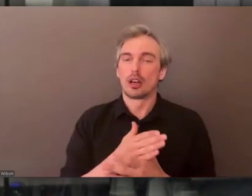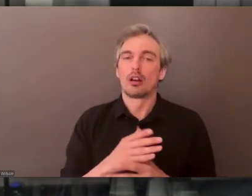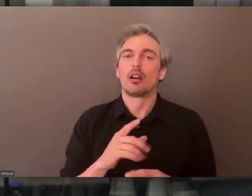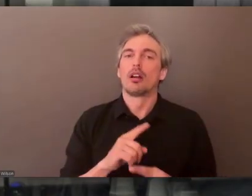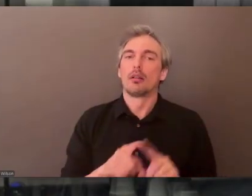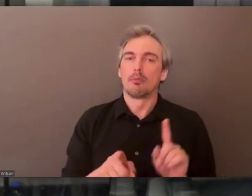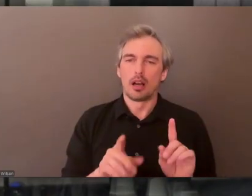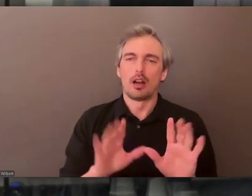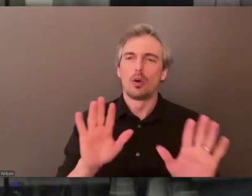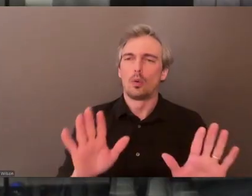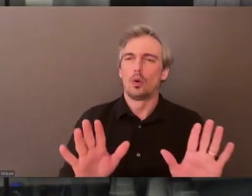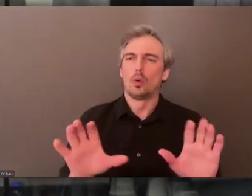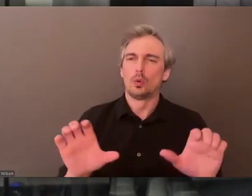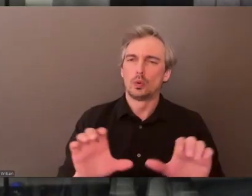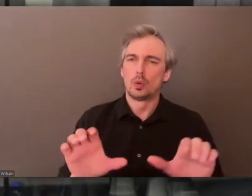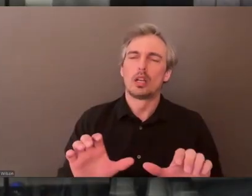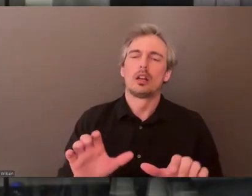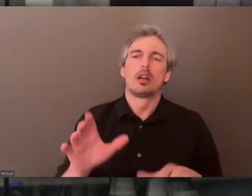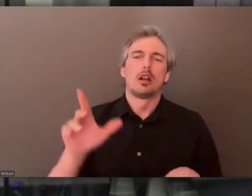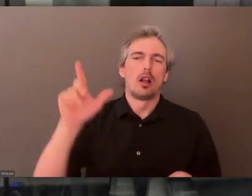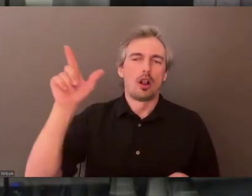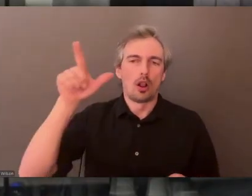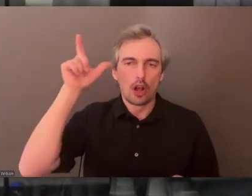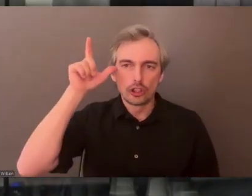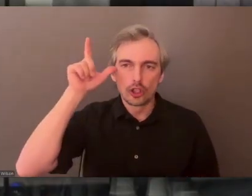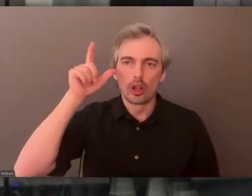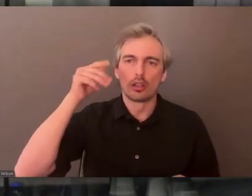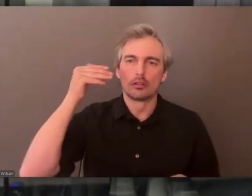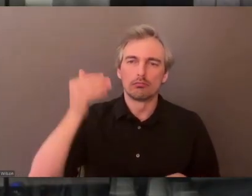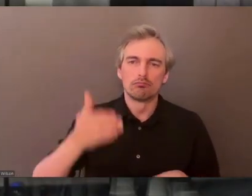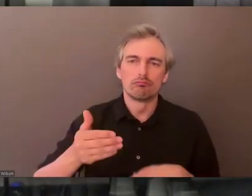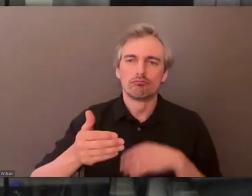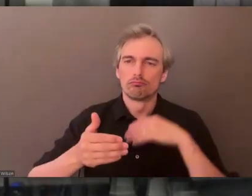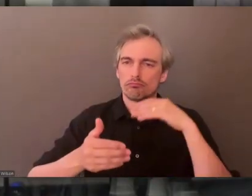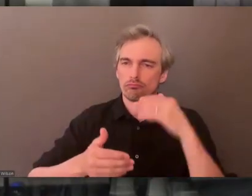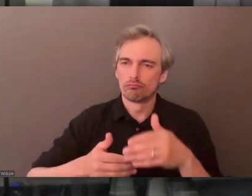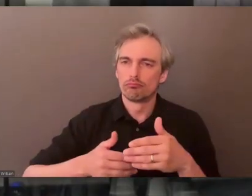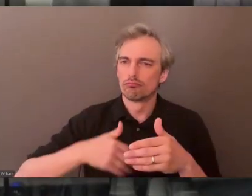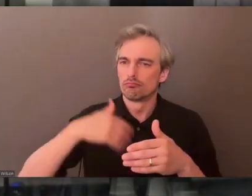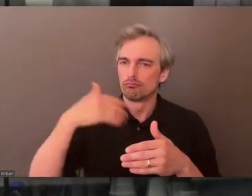これにより、人々はデ ータスト ーリ ーの一つの側面に一度に集中することができます。